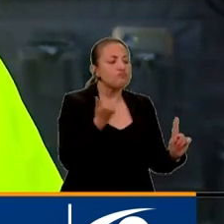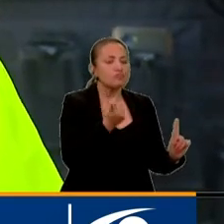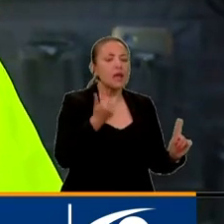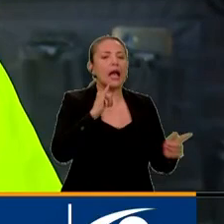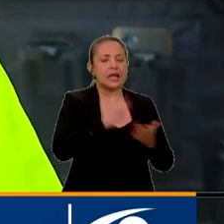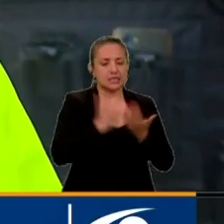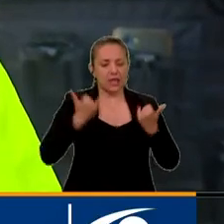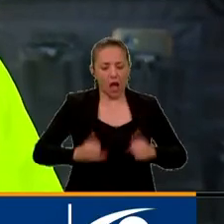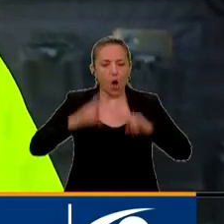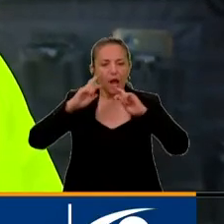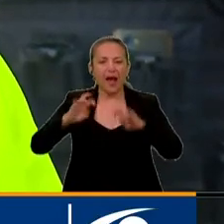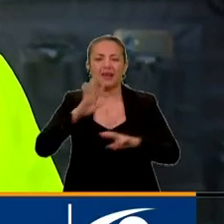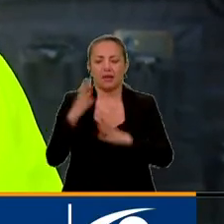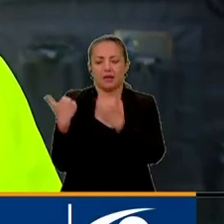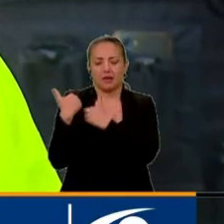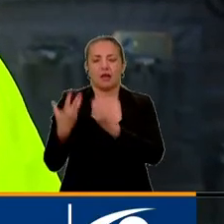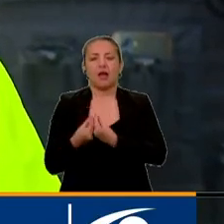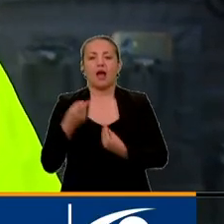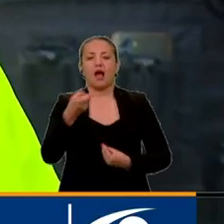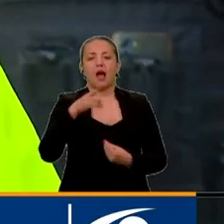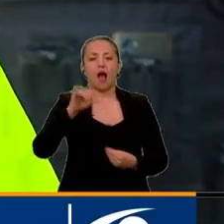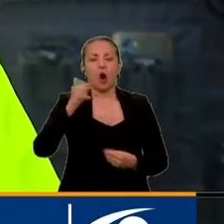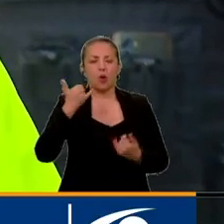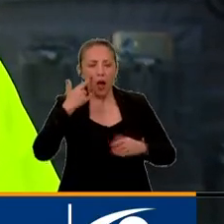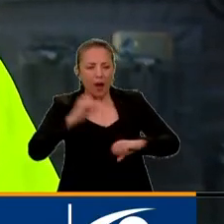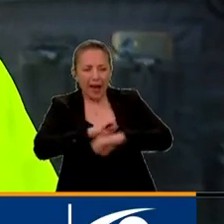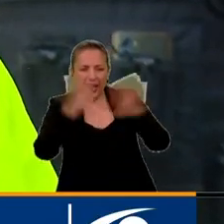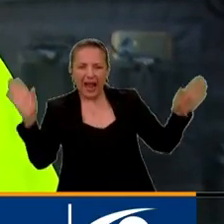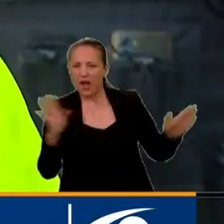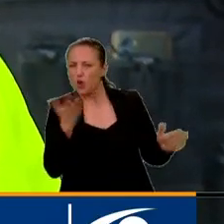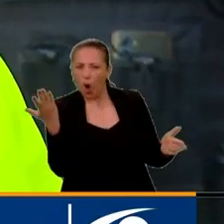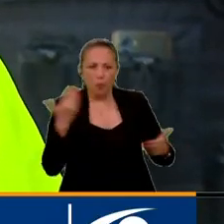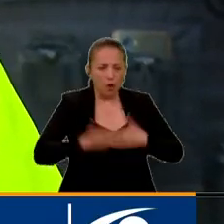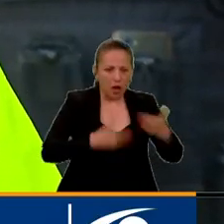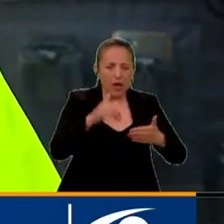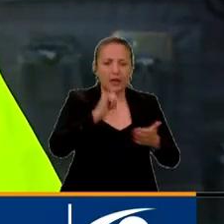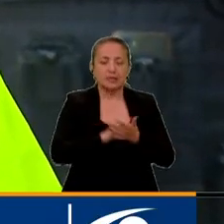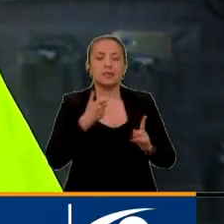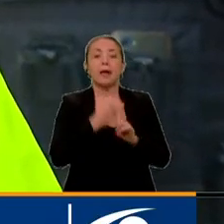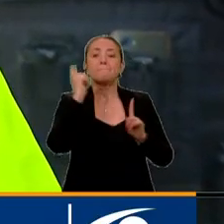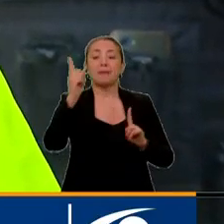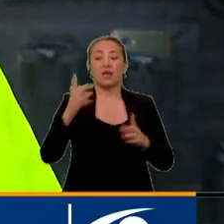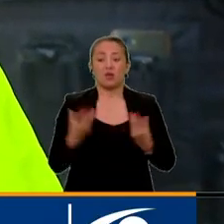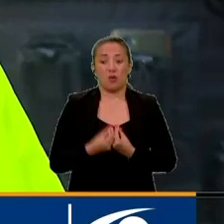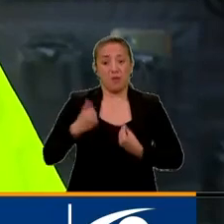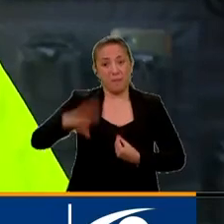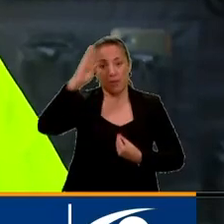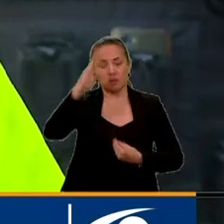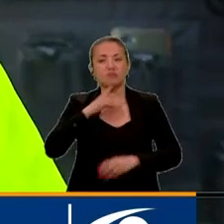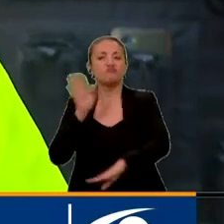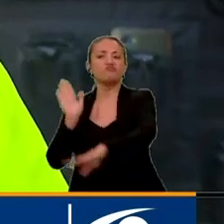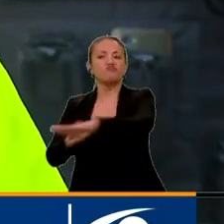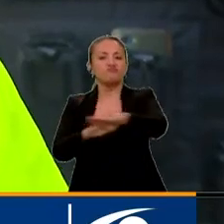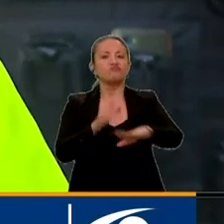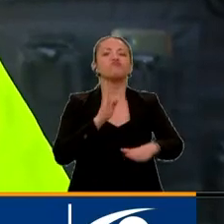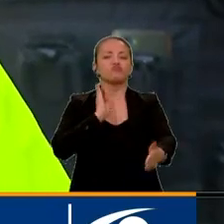había denunciado la extorsión el pasado 28 de diciembre.